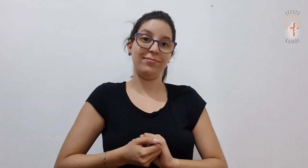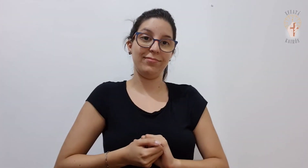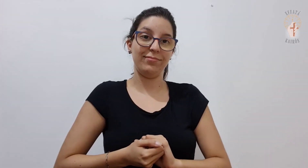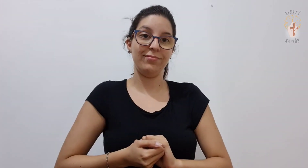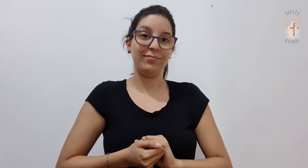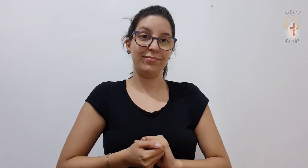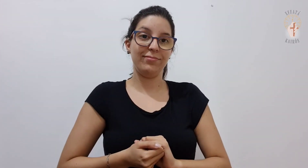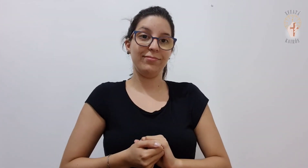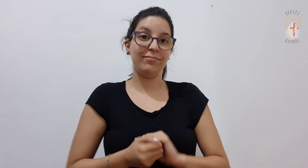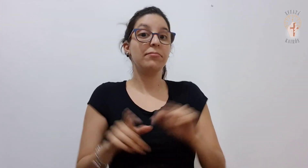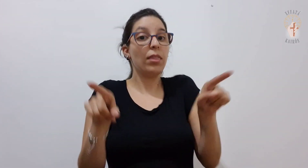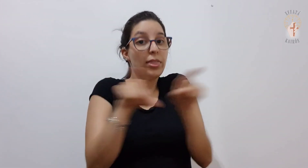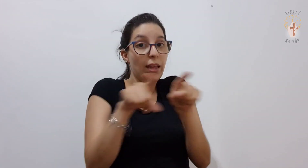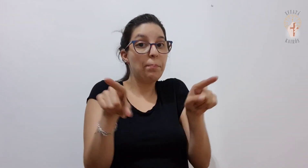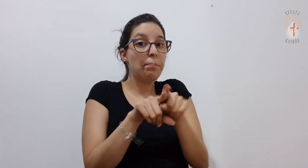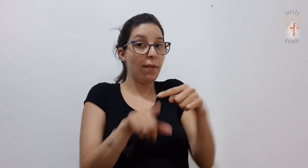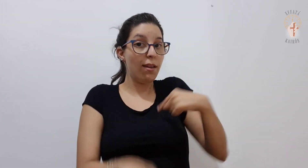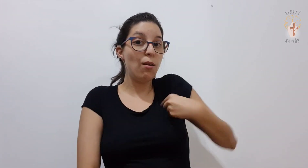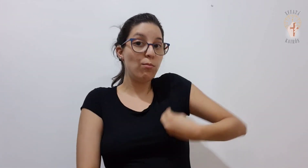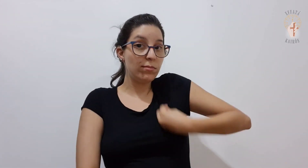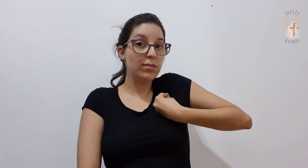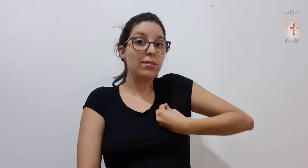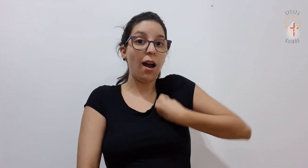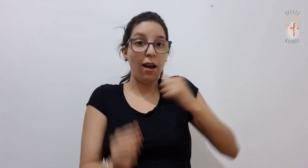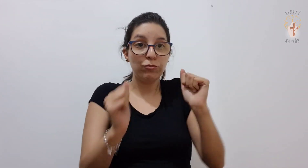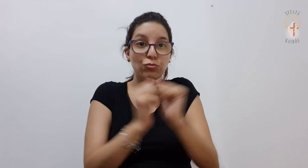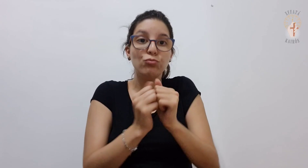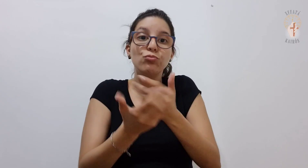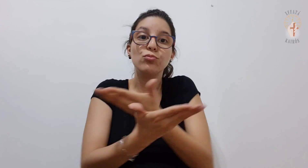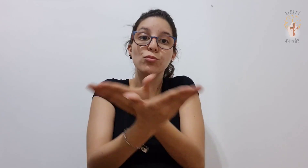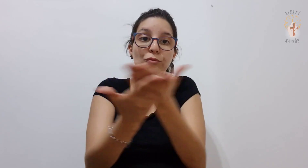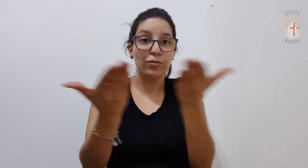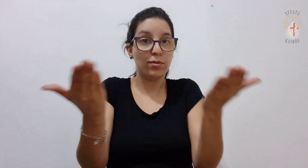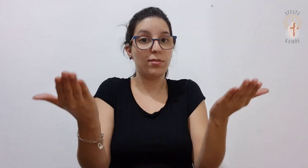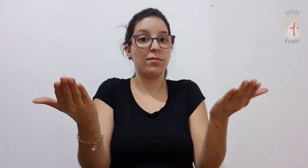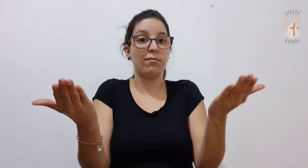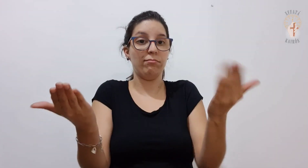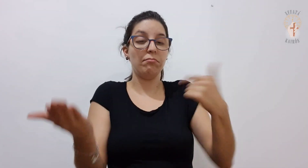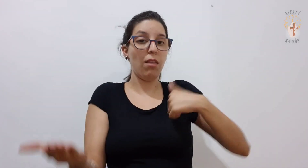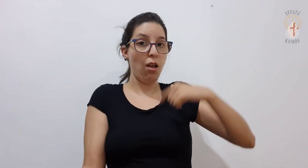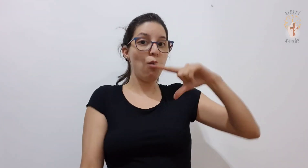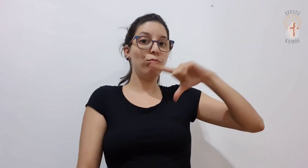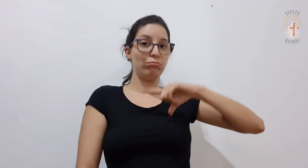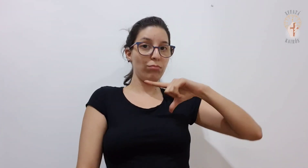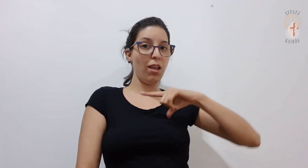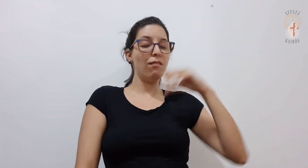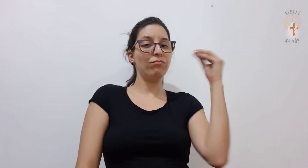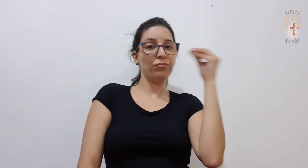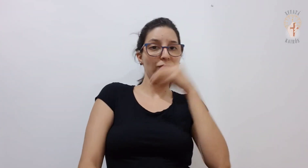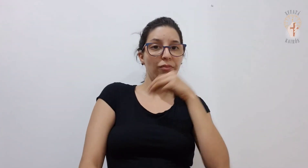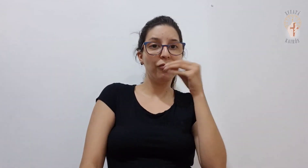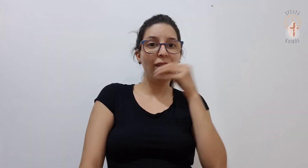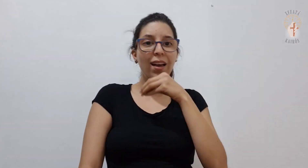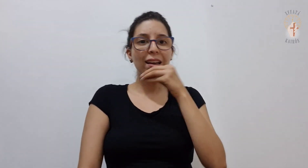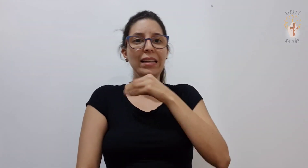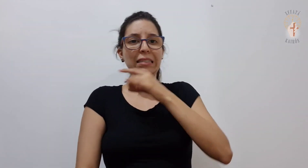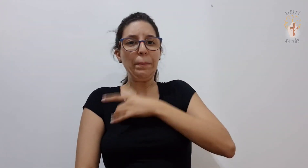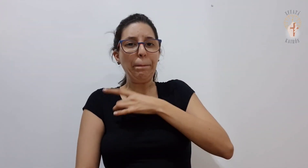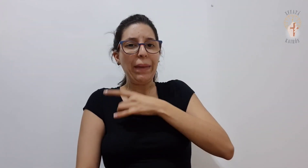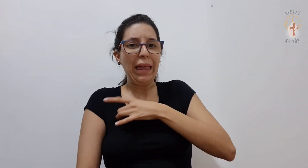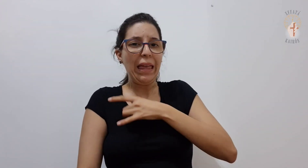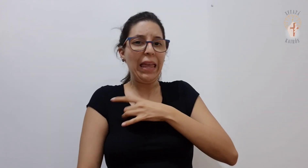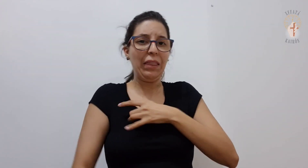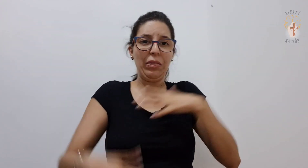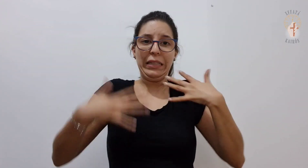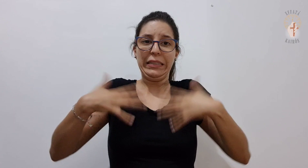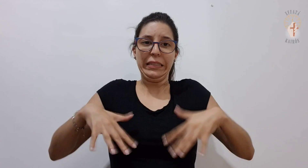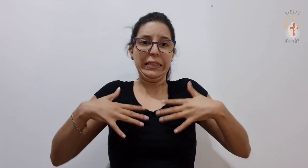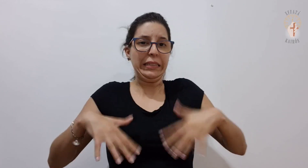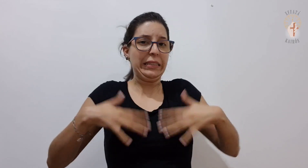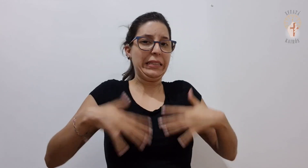3 - Aliás, eu estive junto de vós, com fraqueza e receio, e muito tremor.